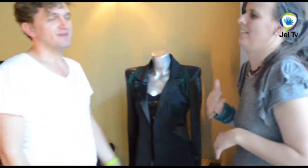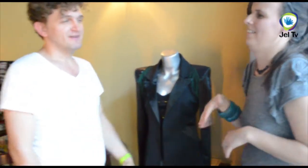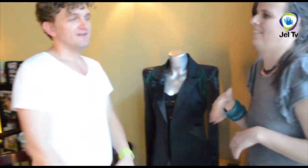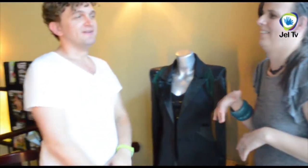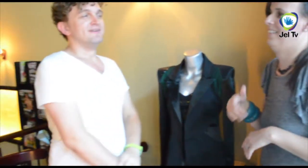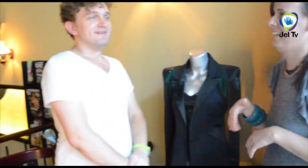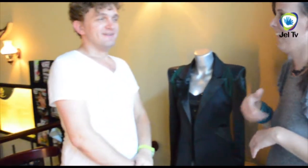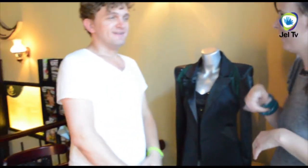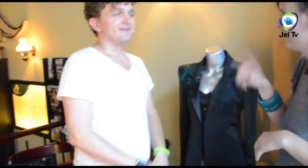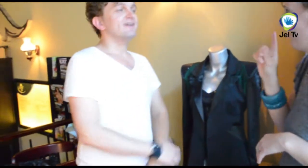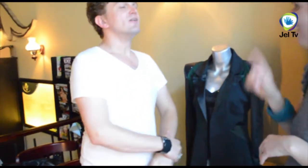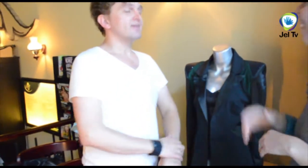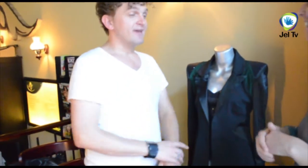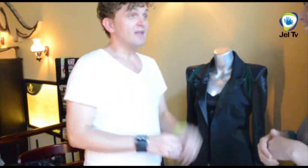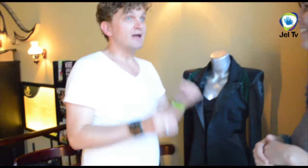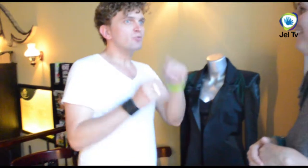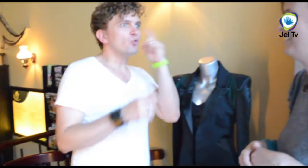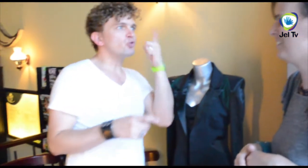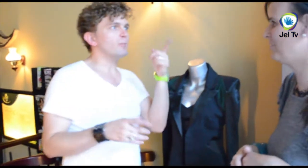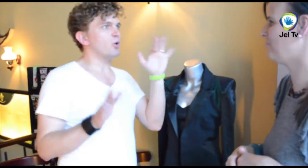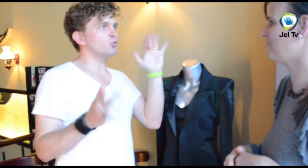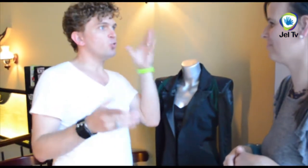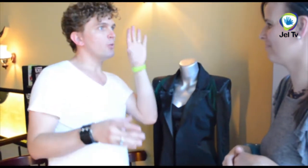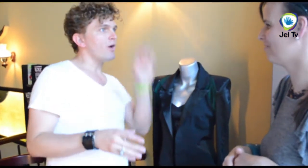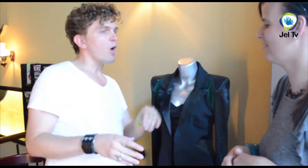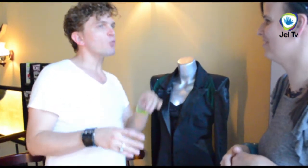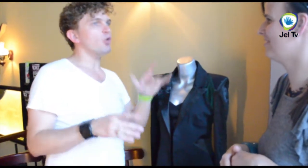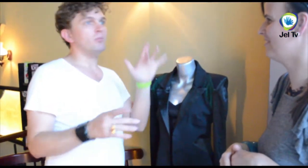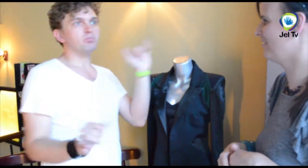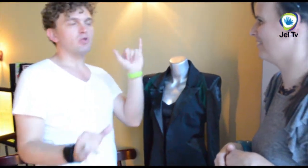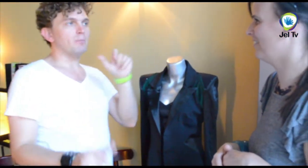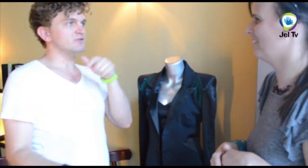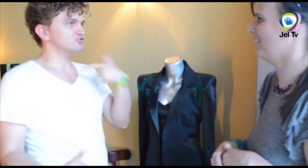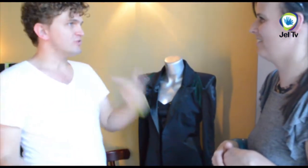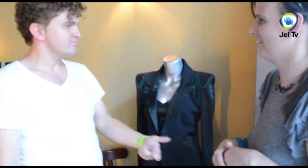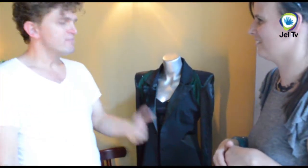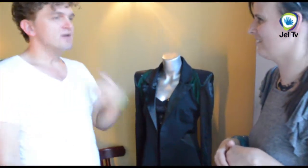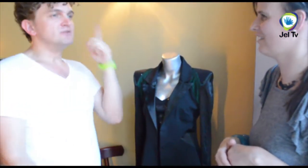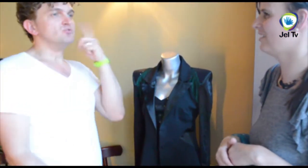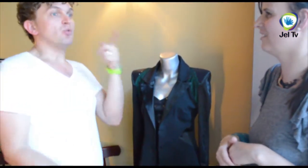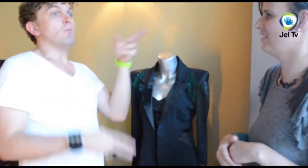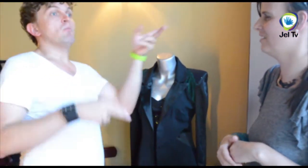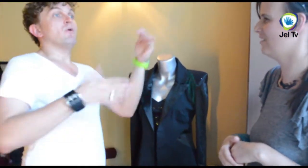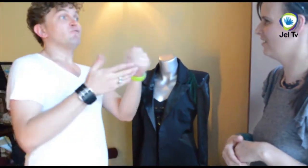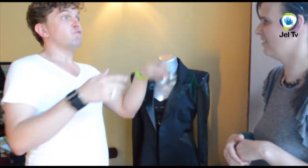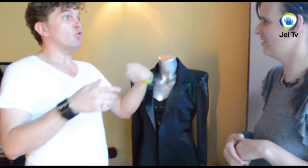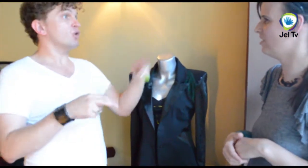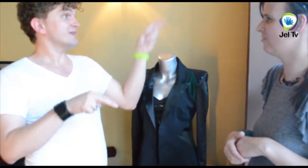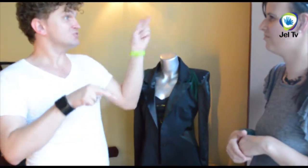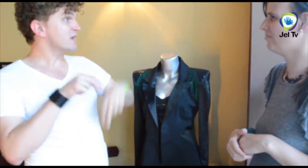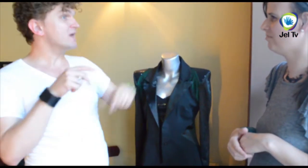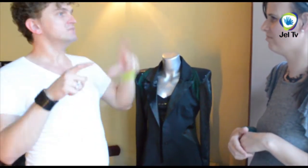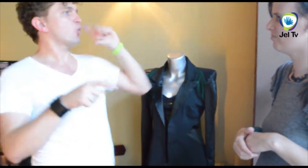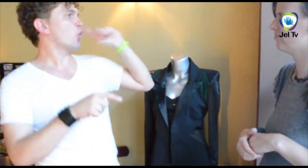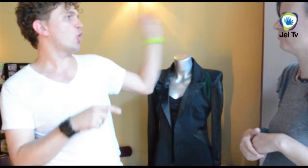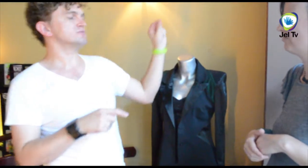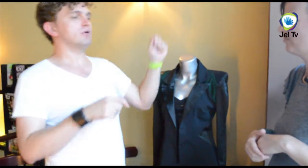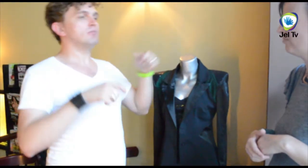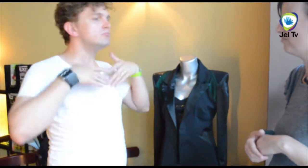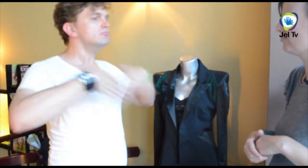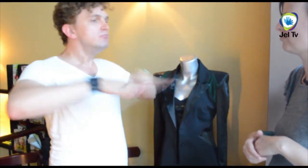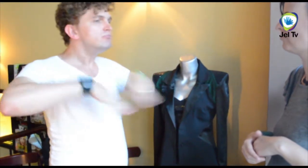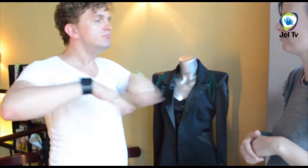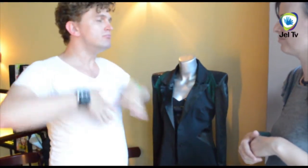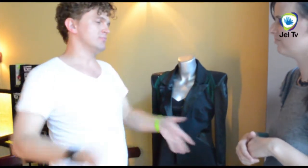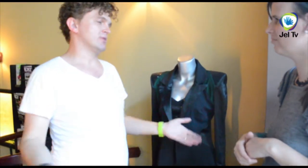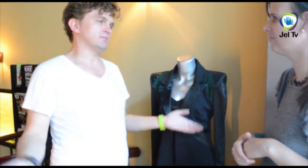Gondolj bele, Győrben lakom, és Budapestre kell utaznom. Forgatás után rohanok haza folyamatosan varrni.